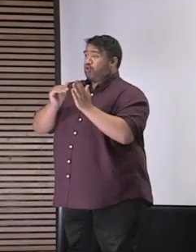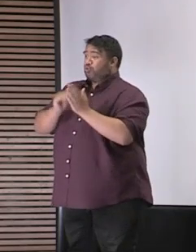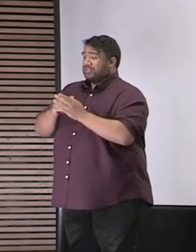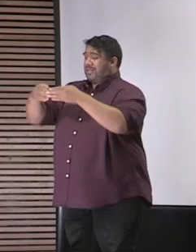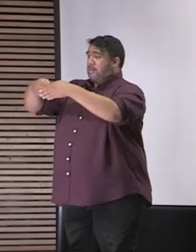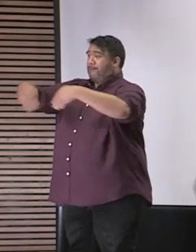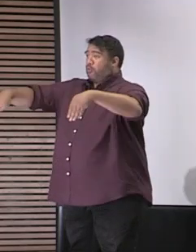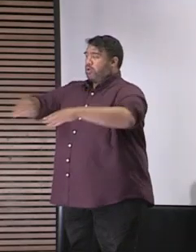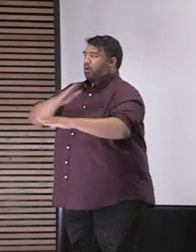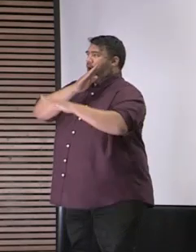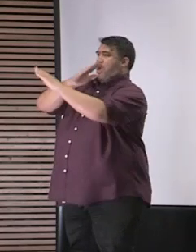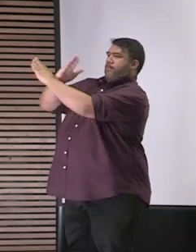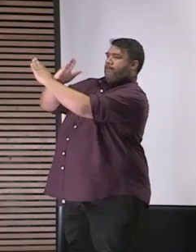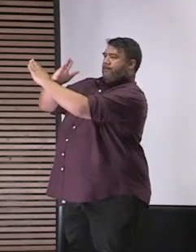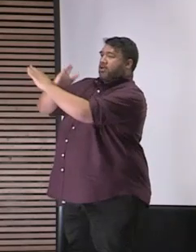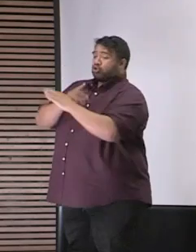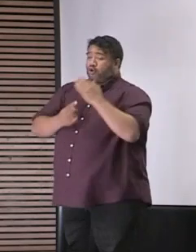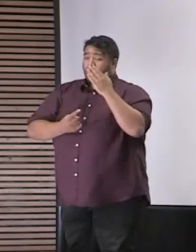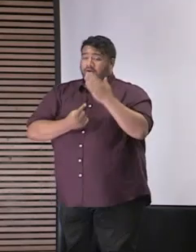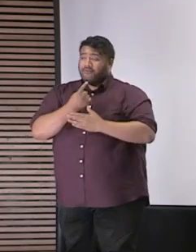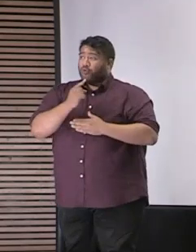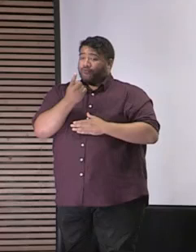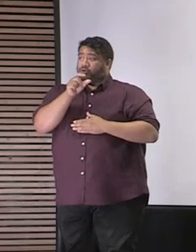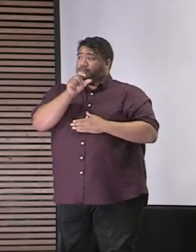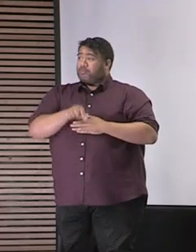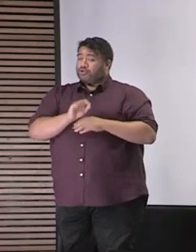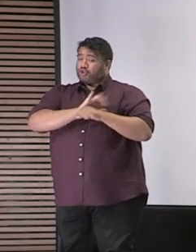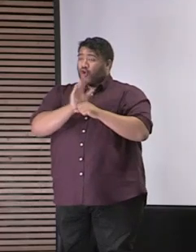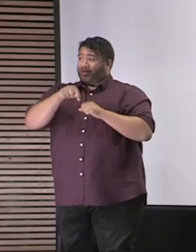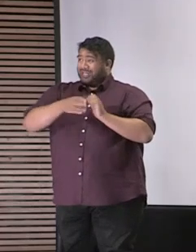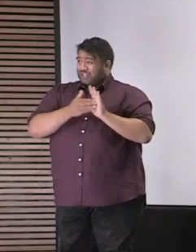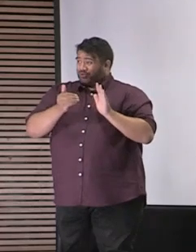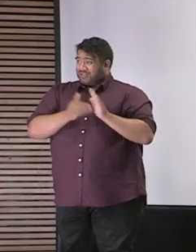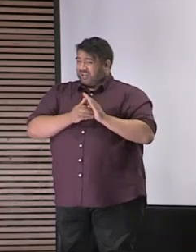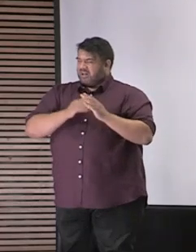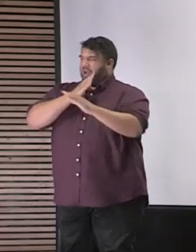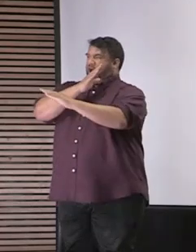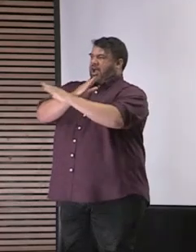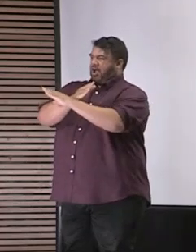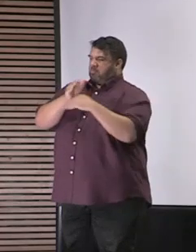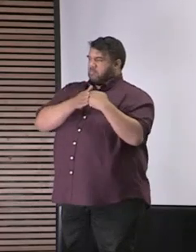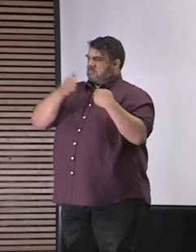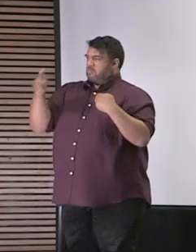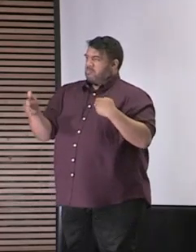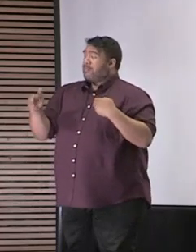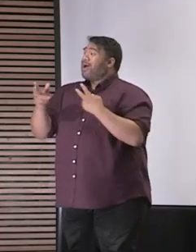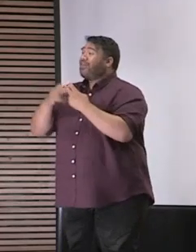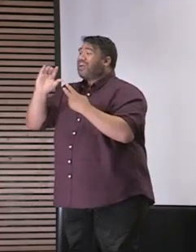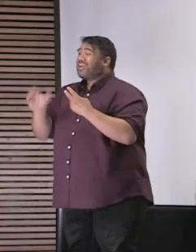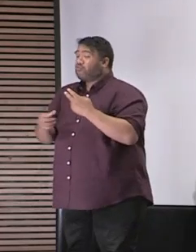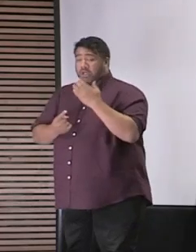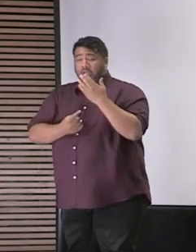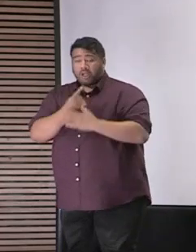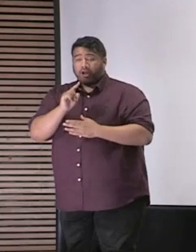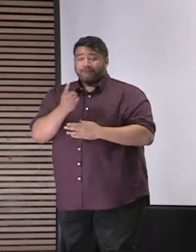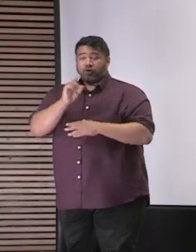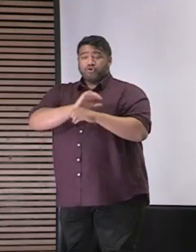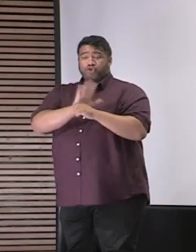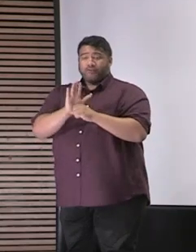de nuestras medidas. Un nuevo